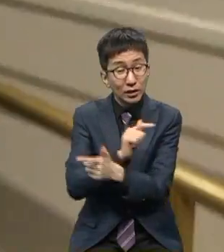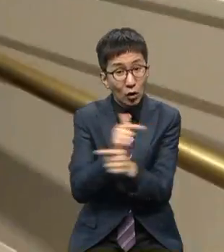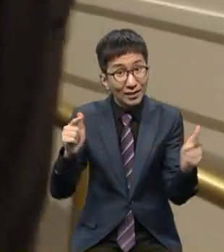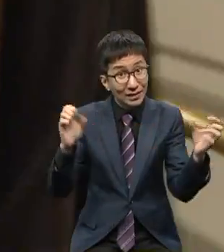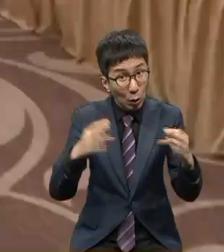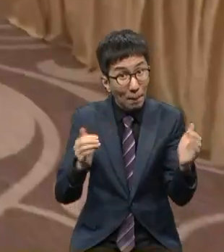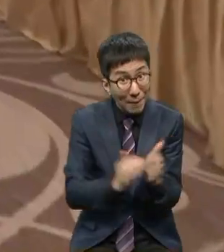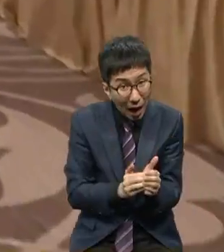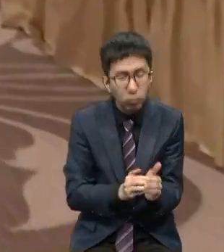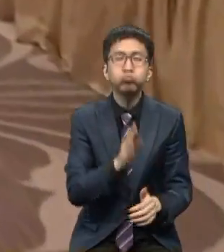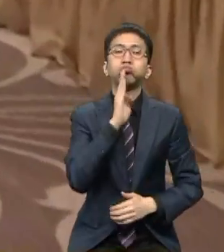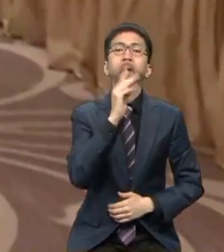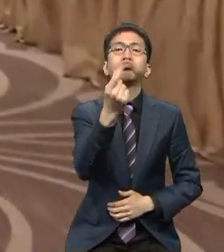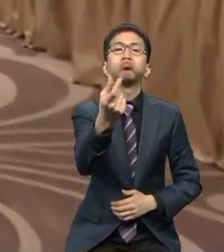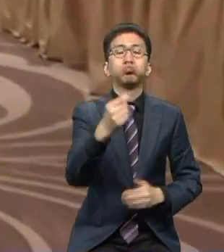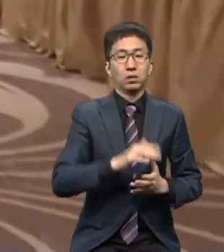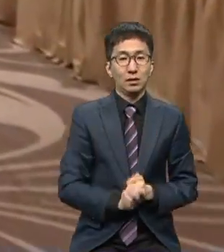미 국방부도 긍정적 반응을 내놨습니다.